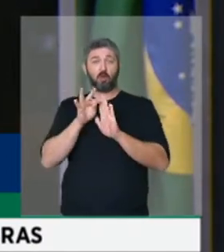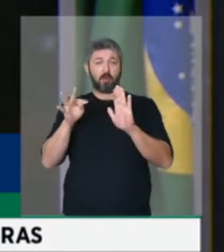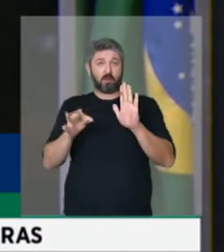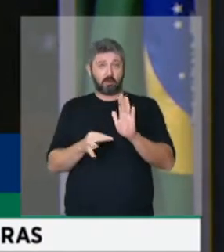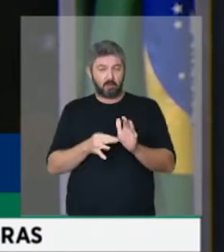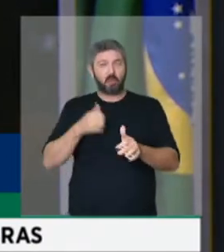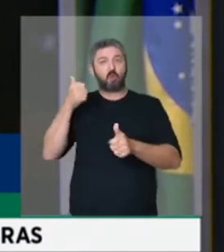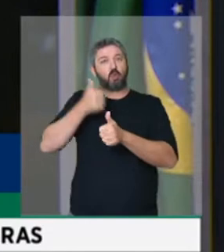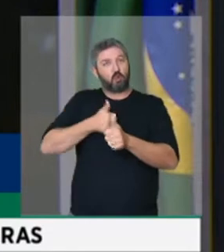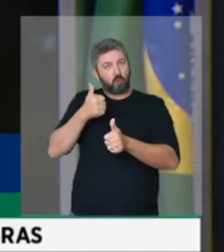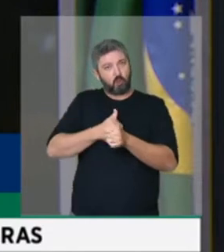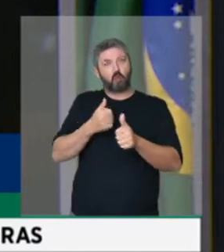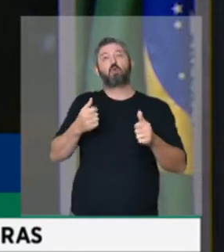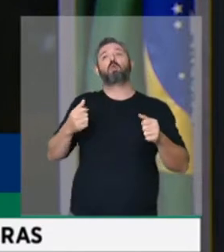DOIS GIGA DE AUMENTO DE CARGA FINAL, ENTÃO É UM PROJETO